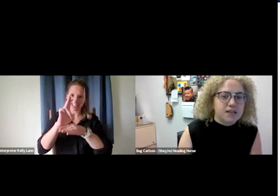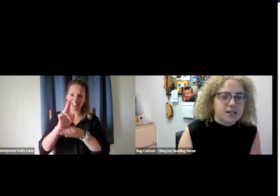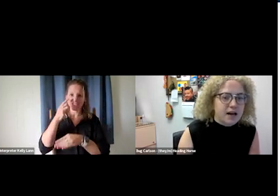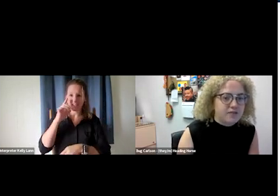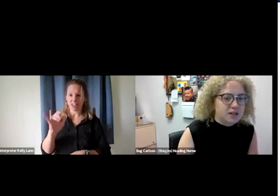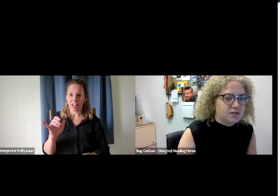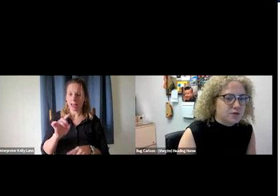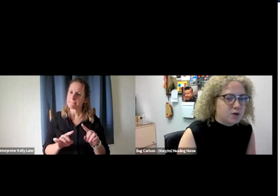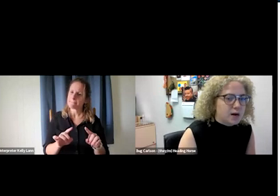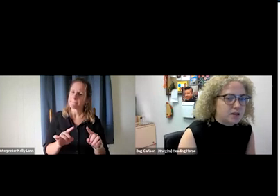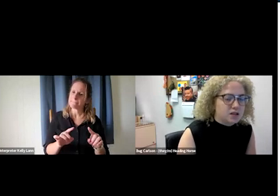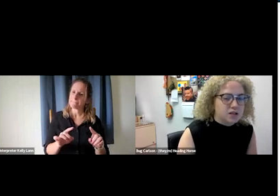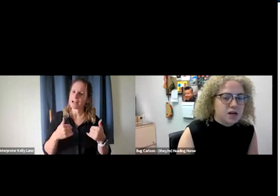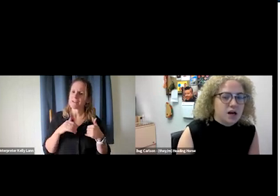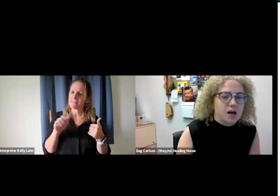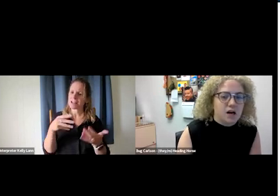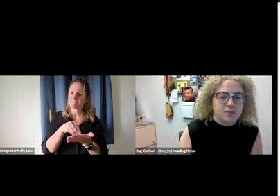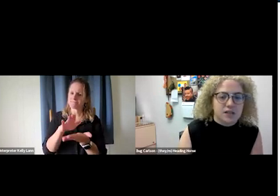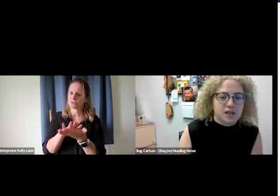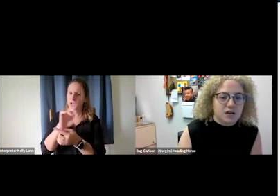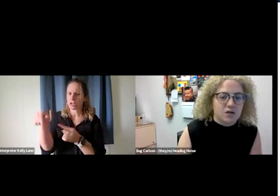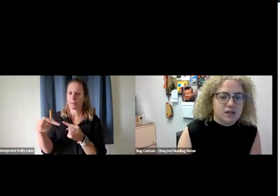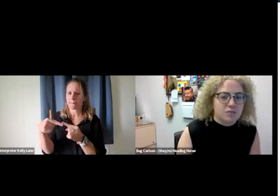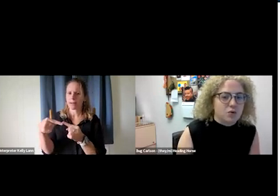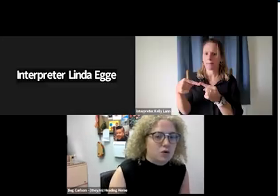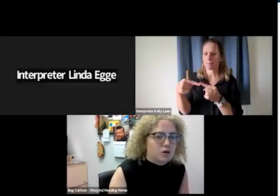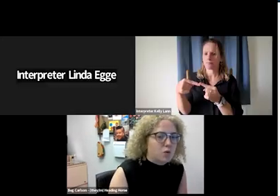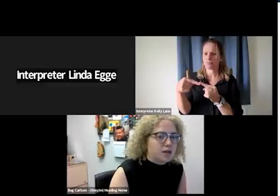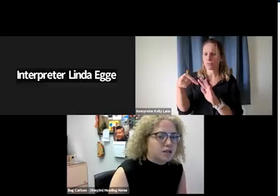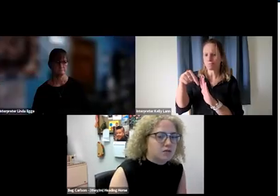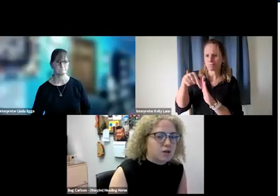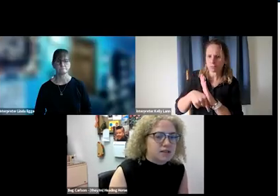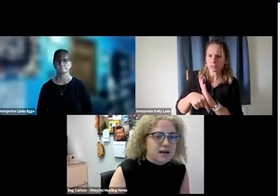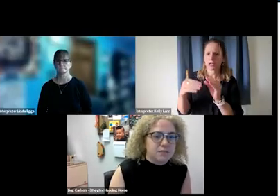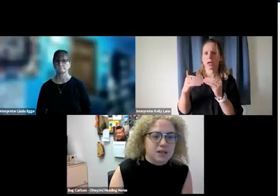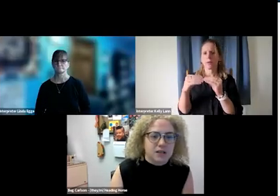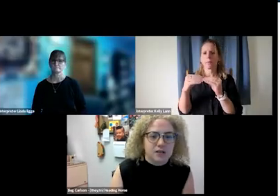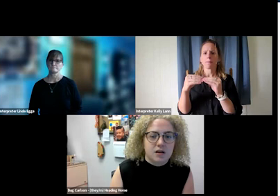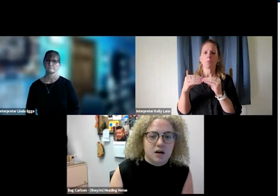Pero no tiene nada del registro, no profundiza en lo que eso significa.